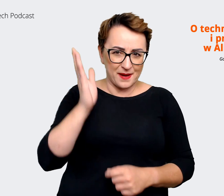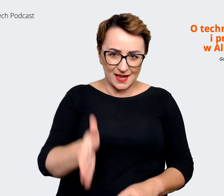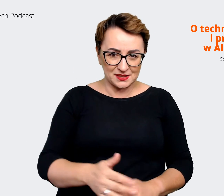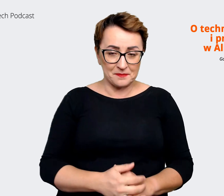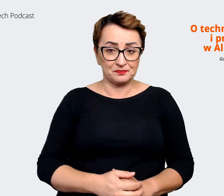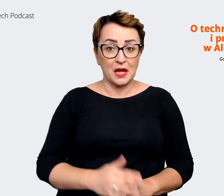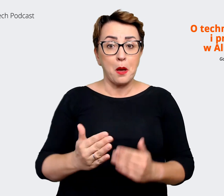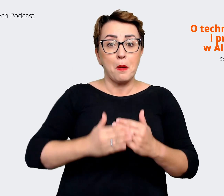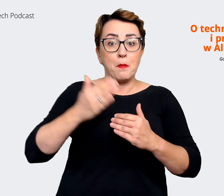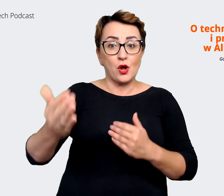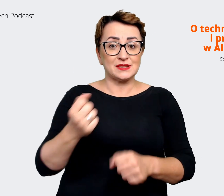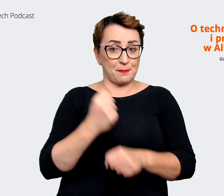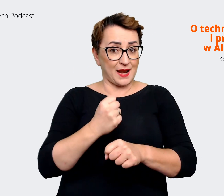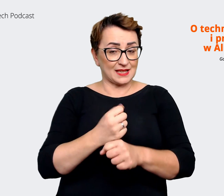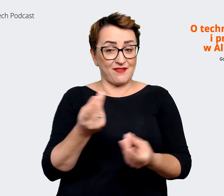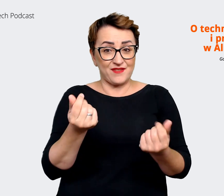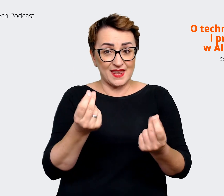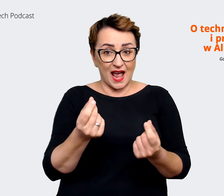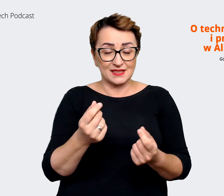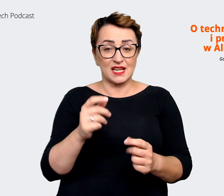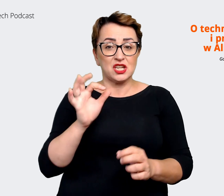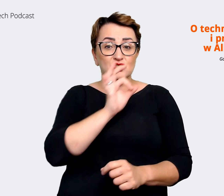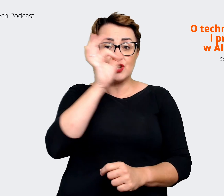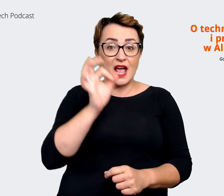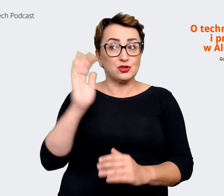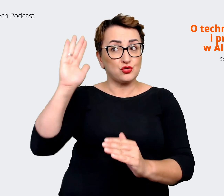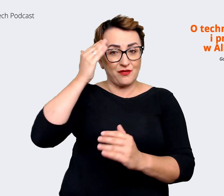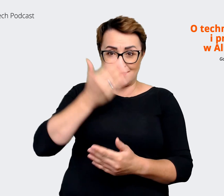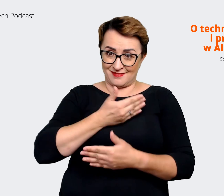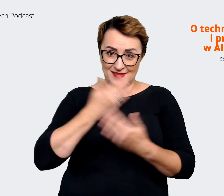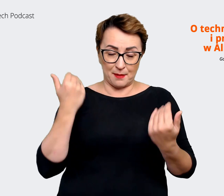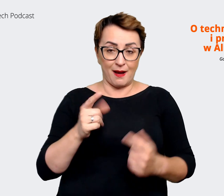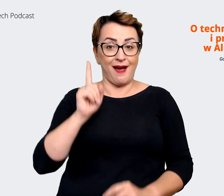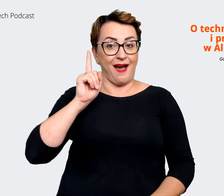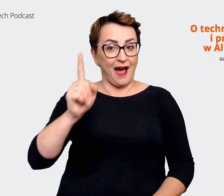pracą, finansach nie masz żadnych szans się dowiedzieć. Ale to też jest ta unikalność, że